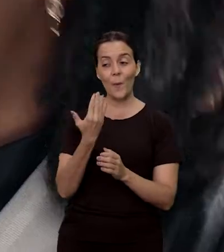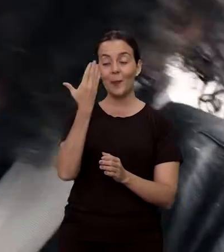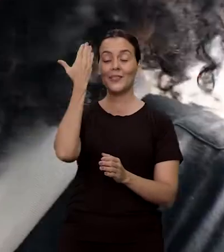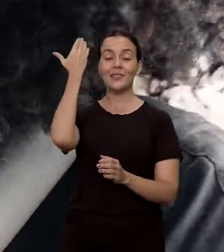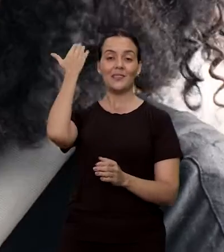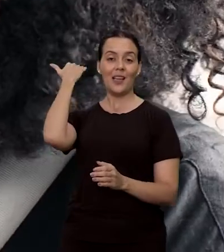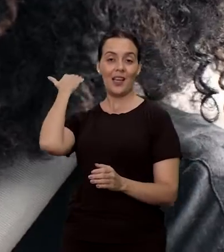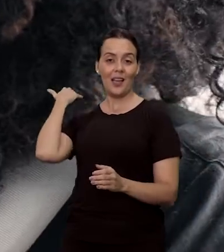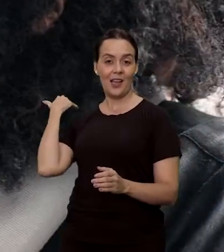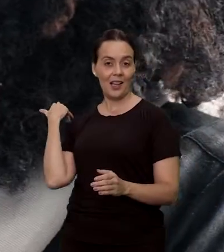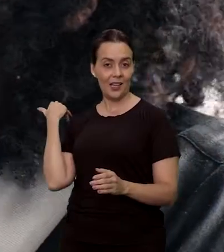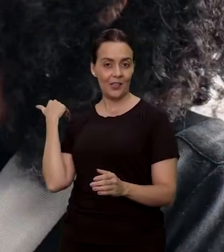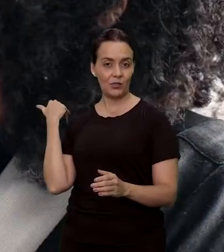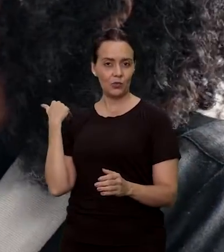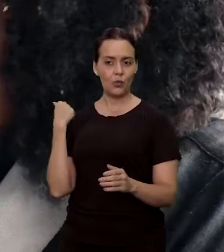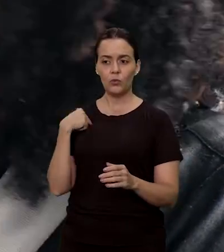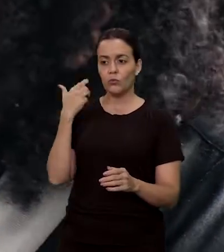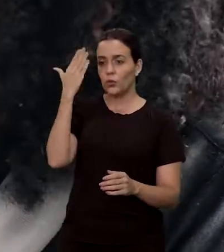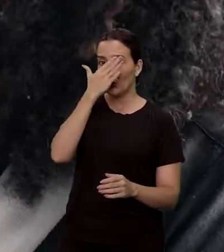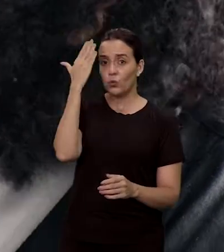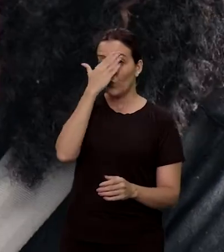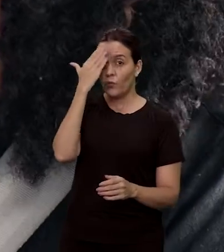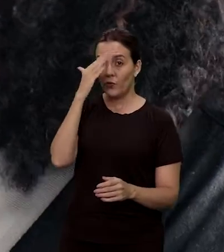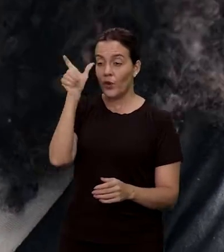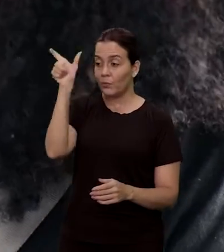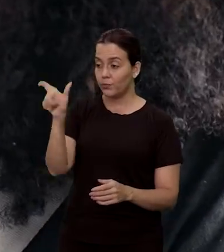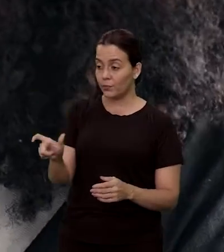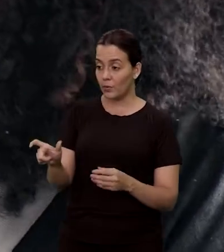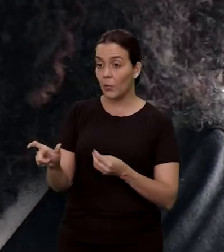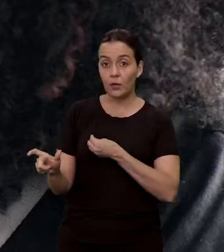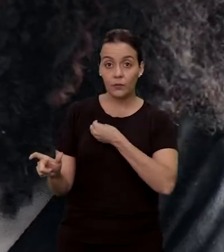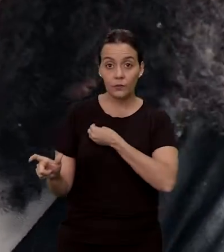E é um ancestral que você não vê materializado, mas que é vivo.